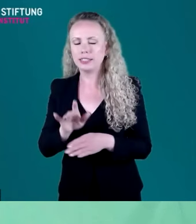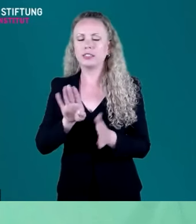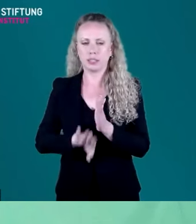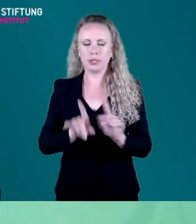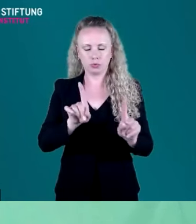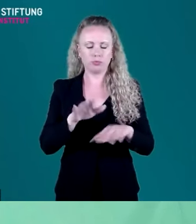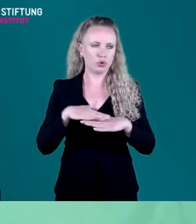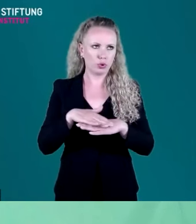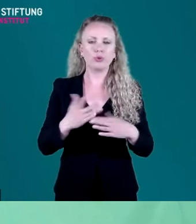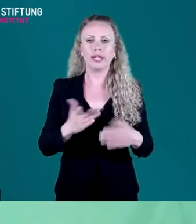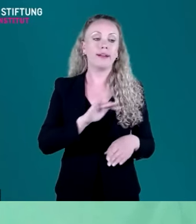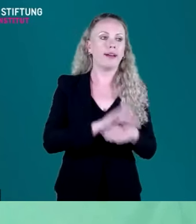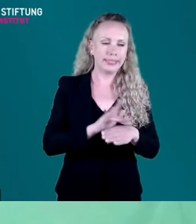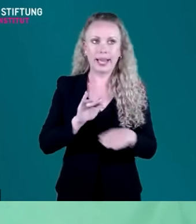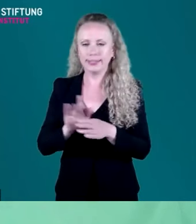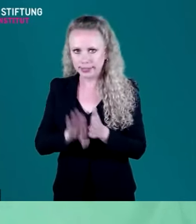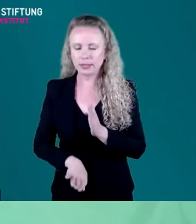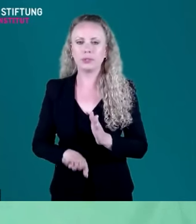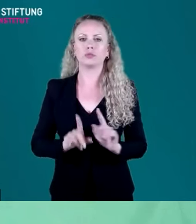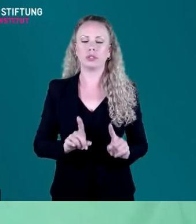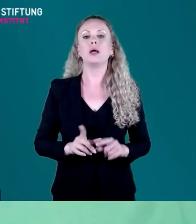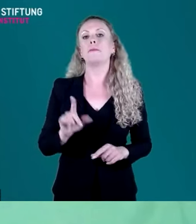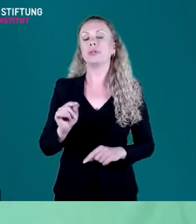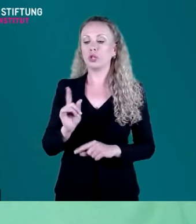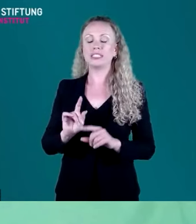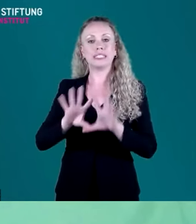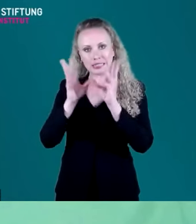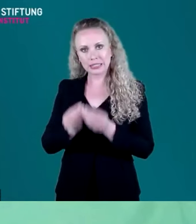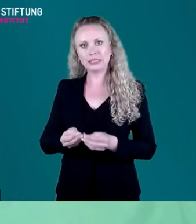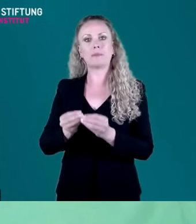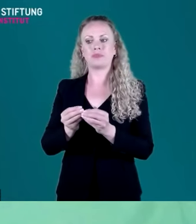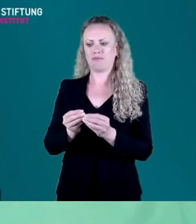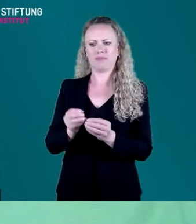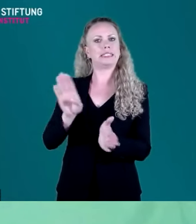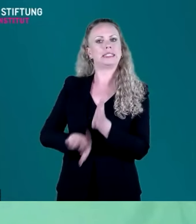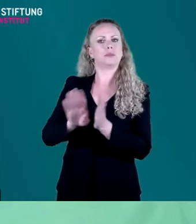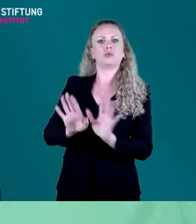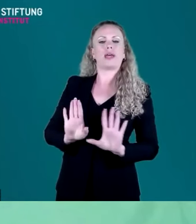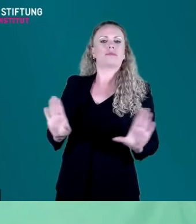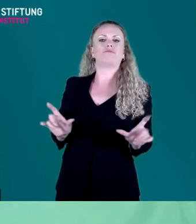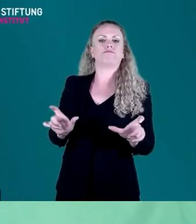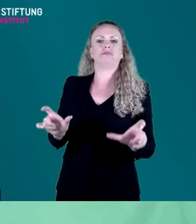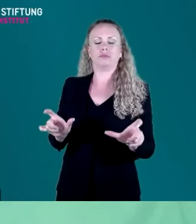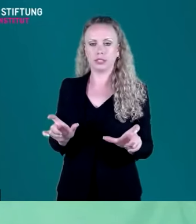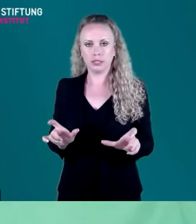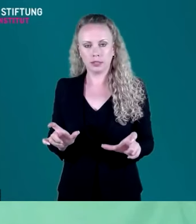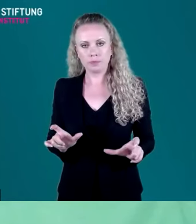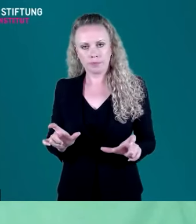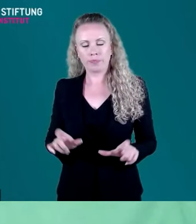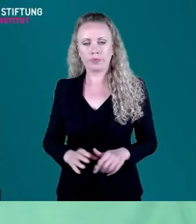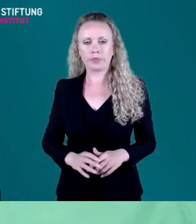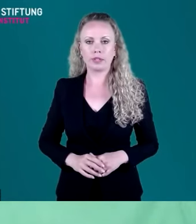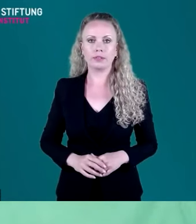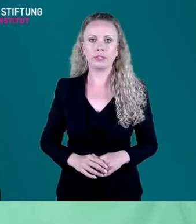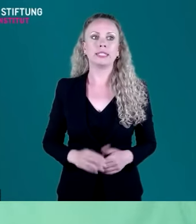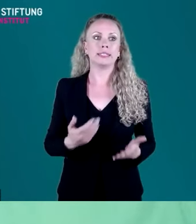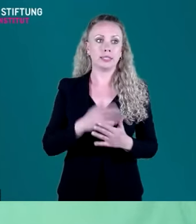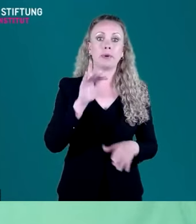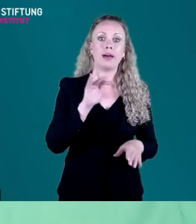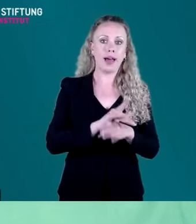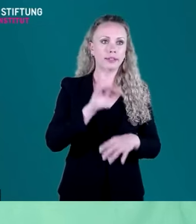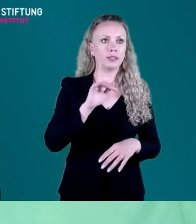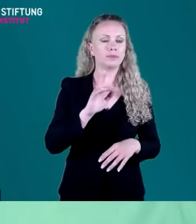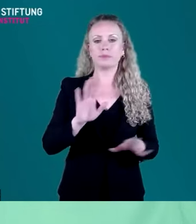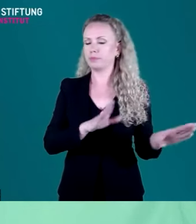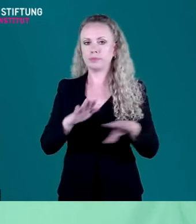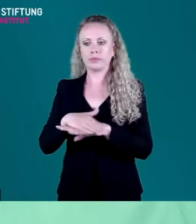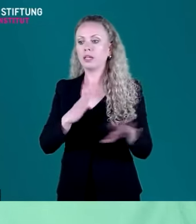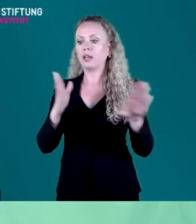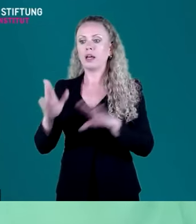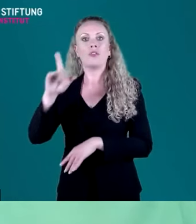Ja, ja genau, wo es darum geht, halt Diskriminierung insgesamt abzulehnen. Also, das heißt, der Anti-Feminismus, Quatsch, der Feminismus wird abgelehnt,